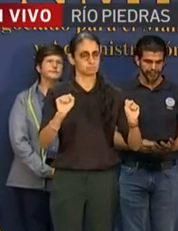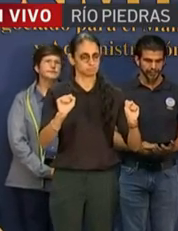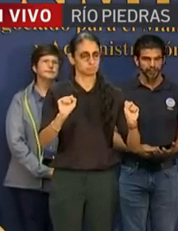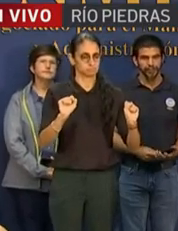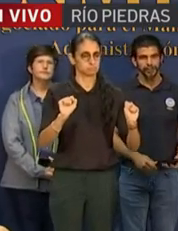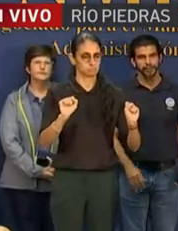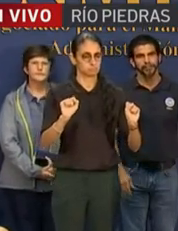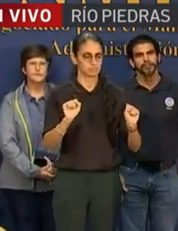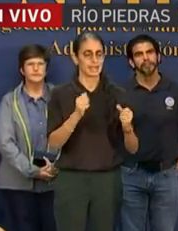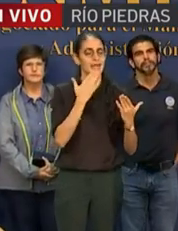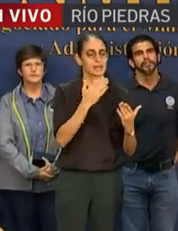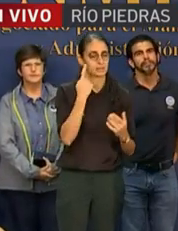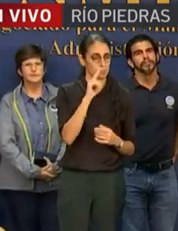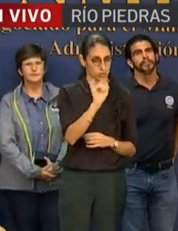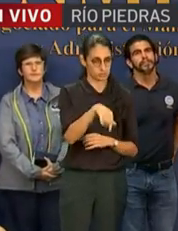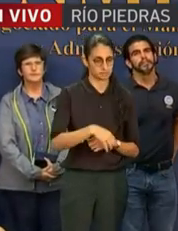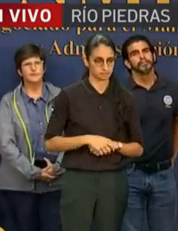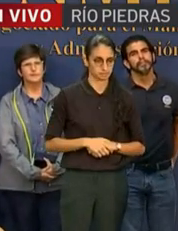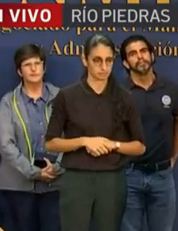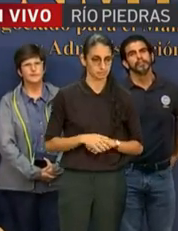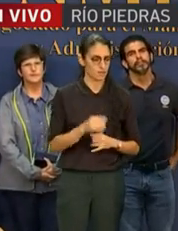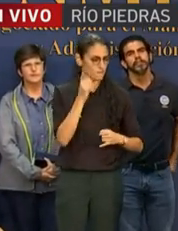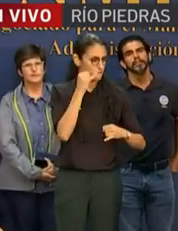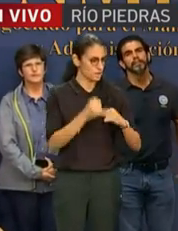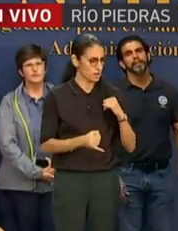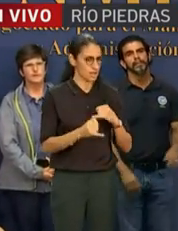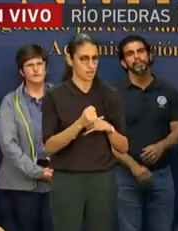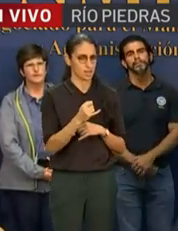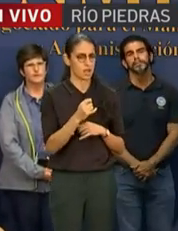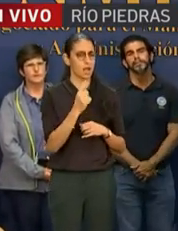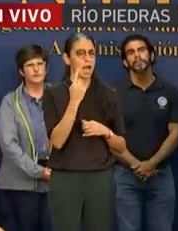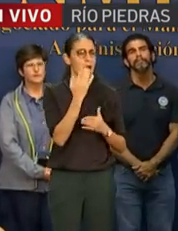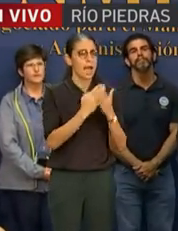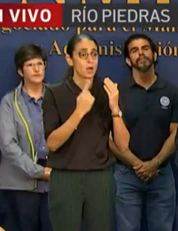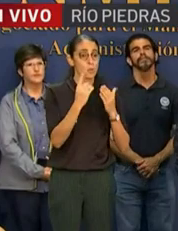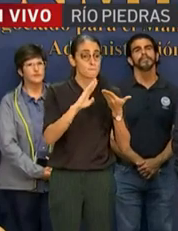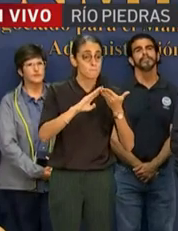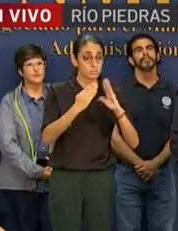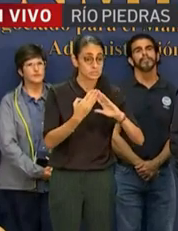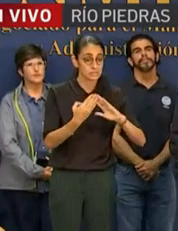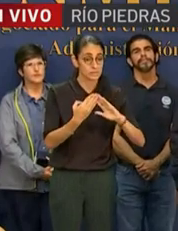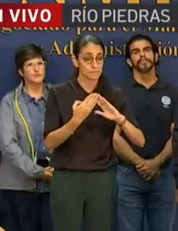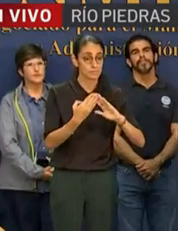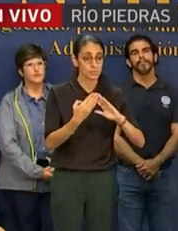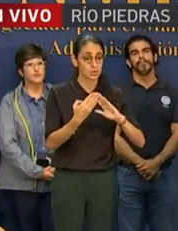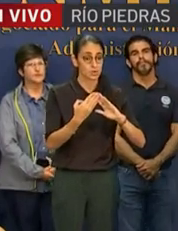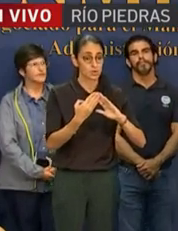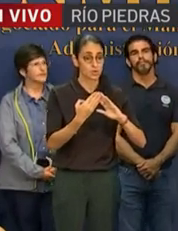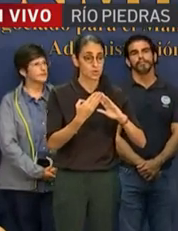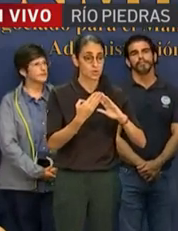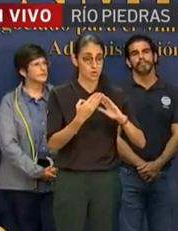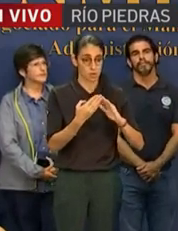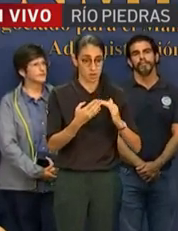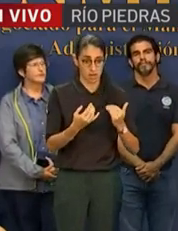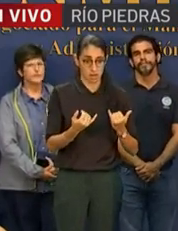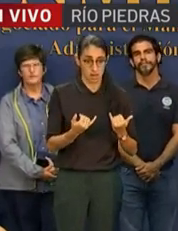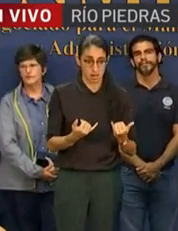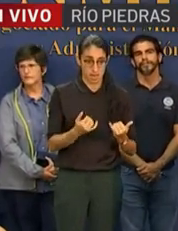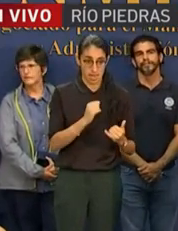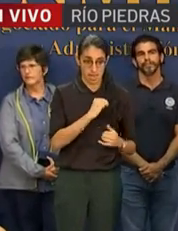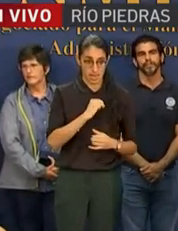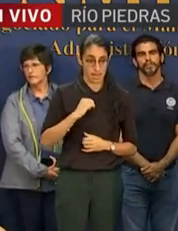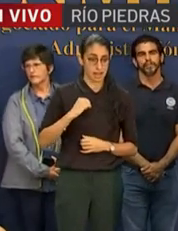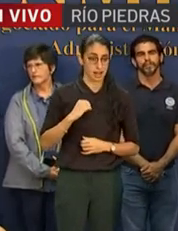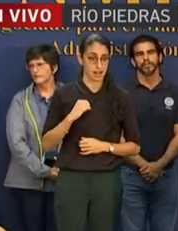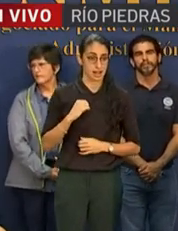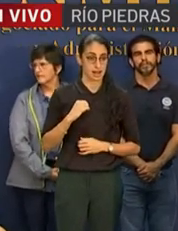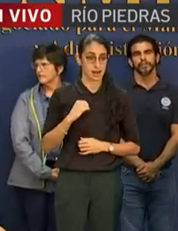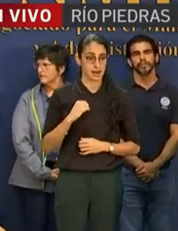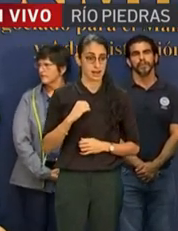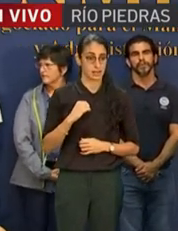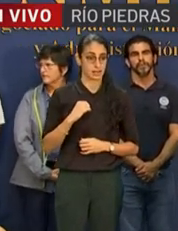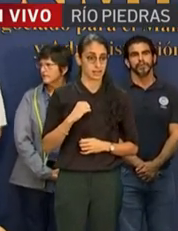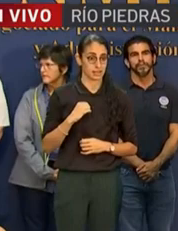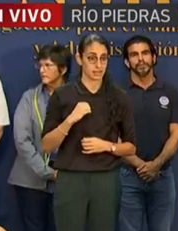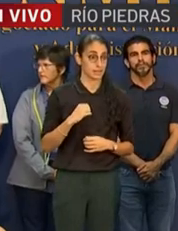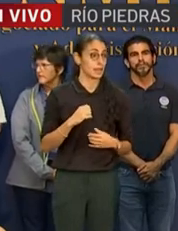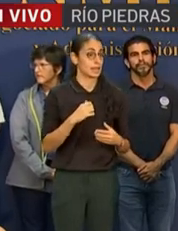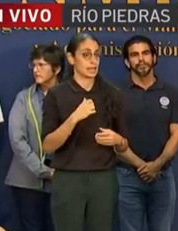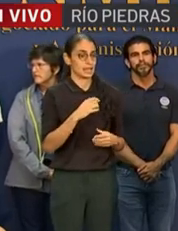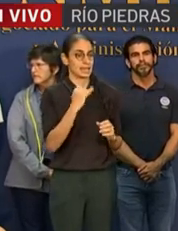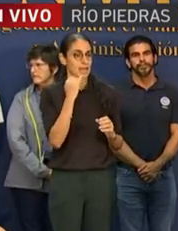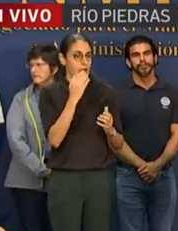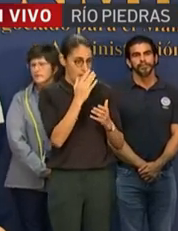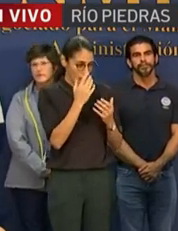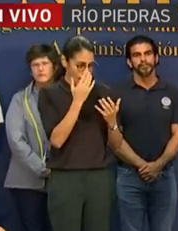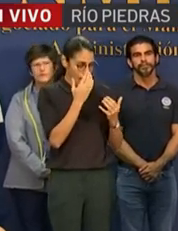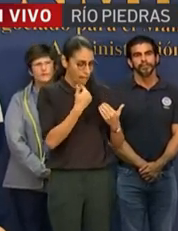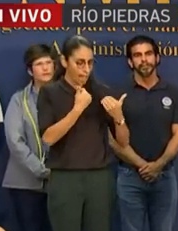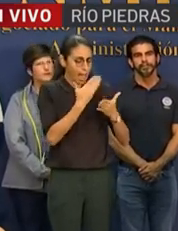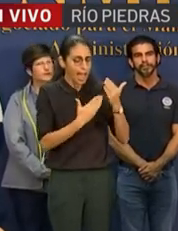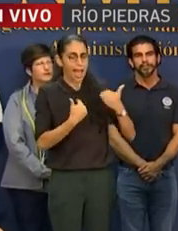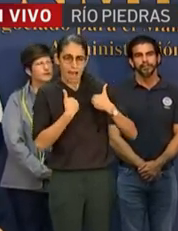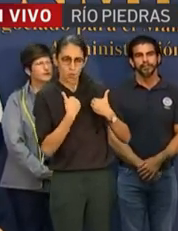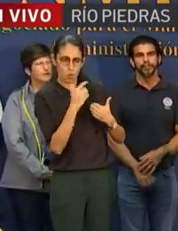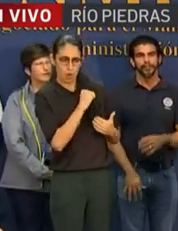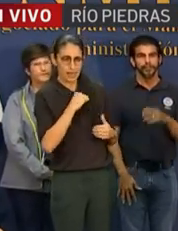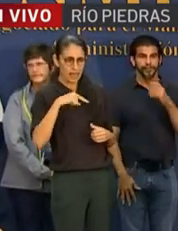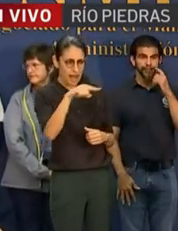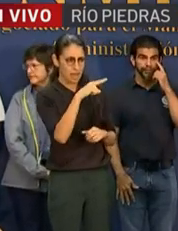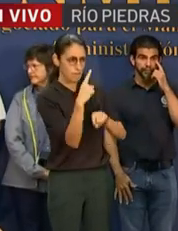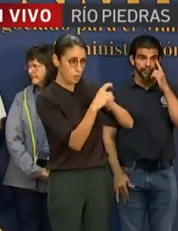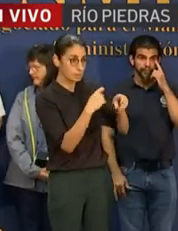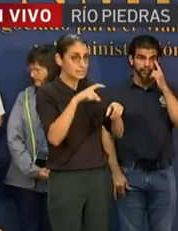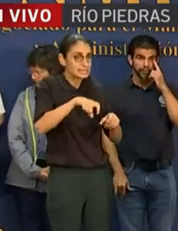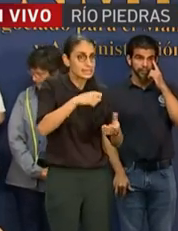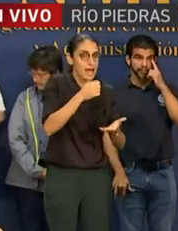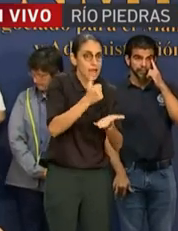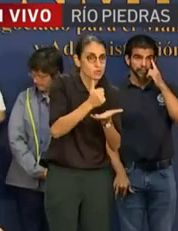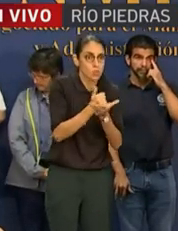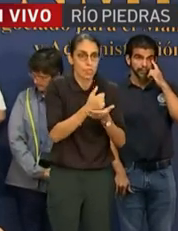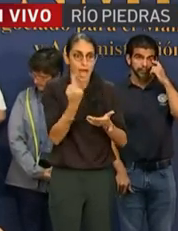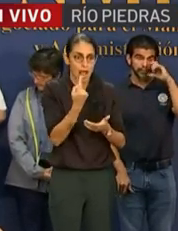QUE TENGA LA GENTE EN 1 LUGAR